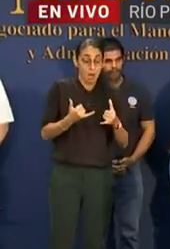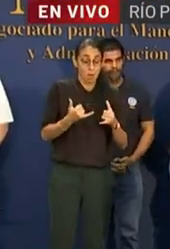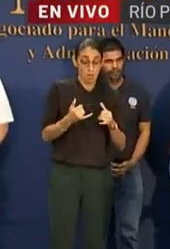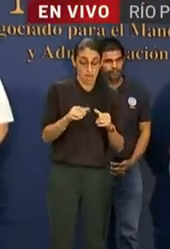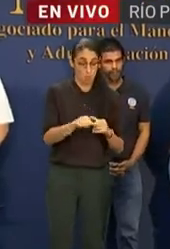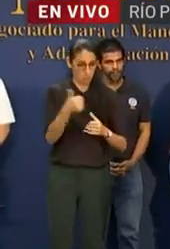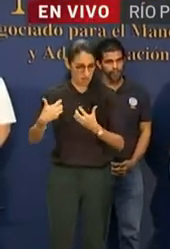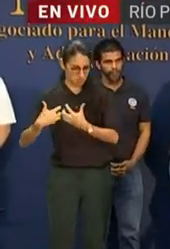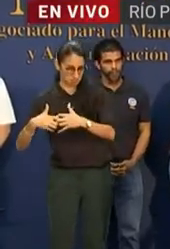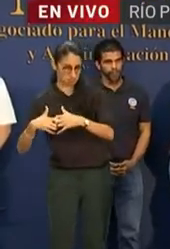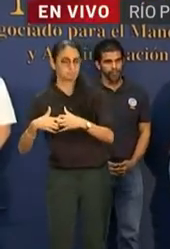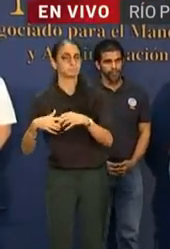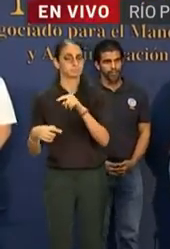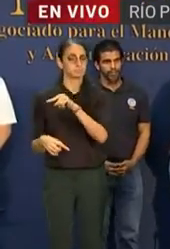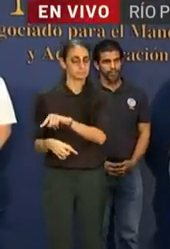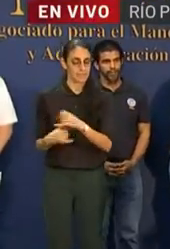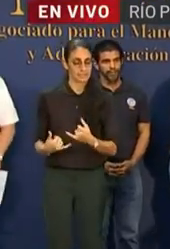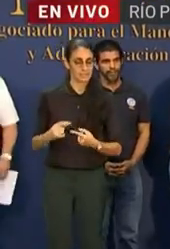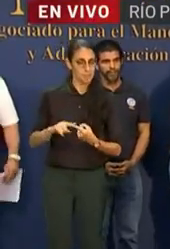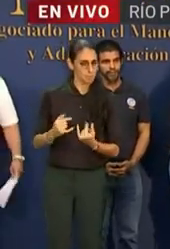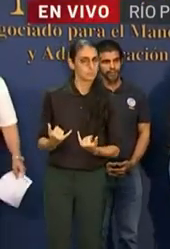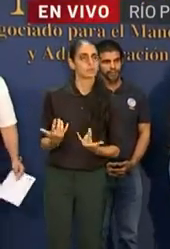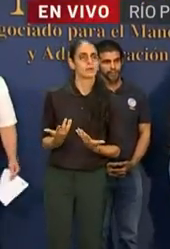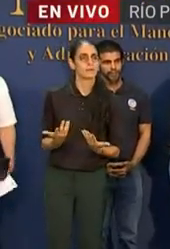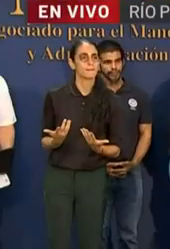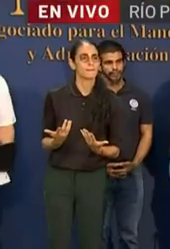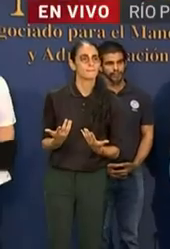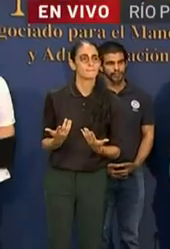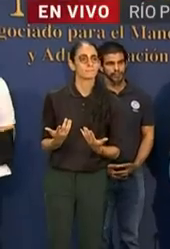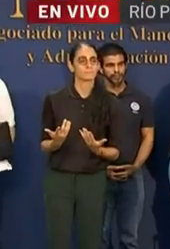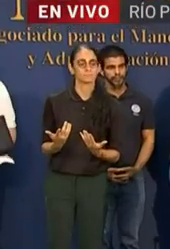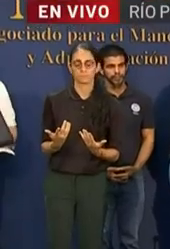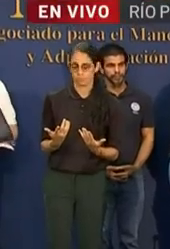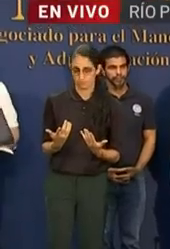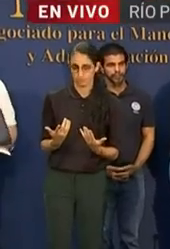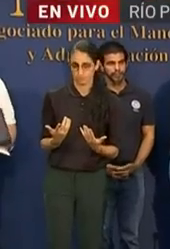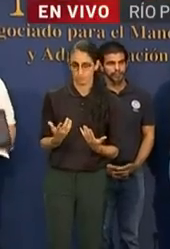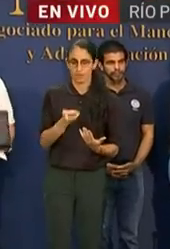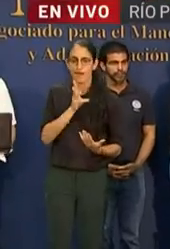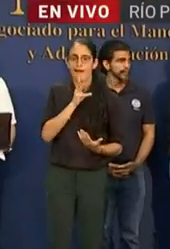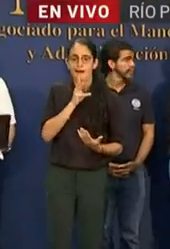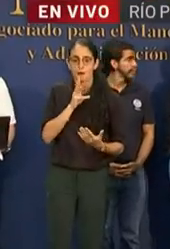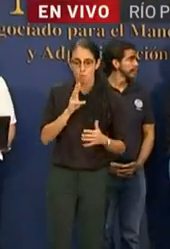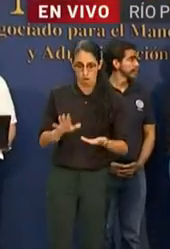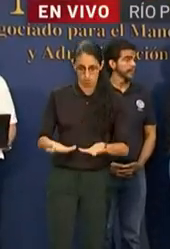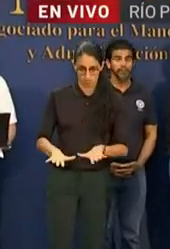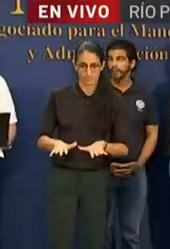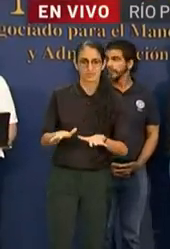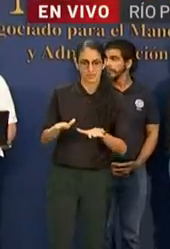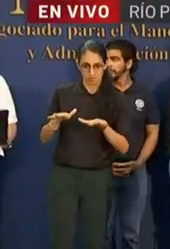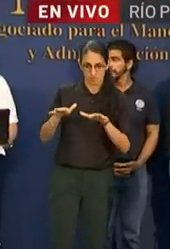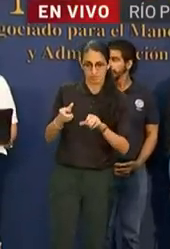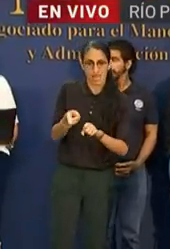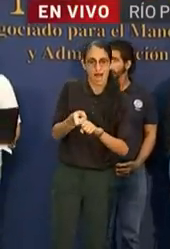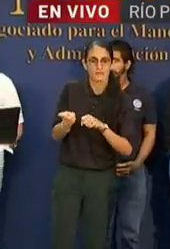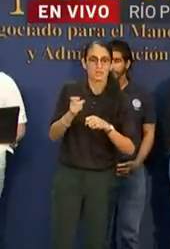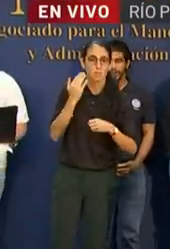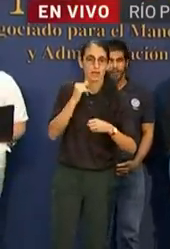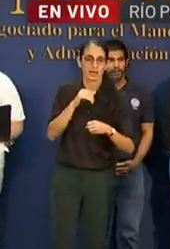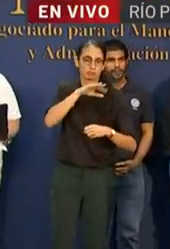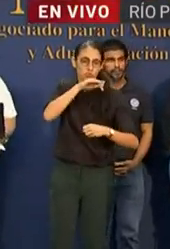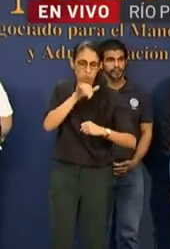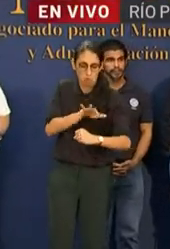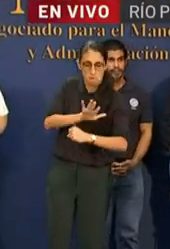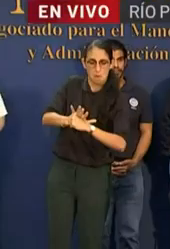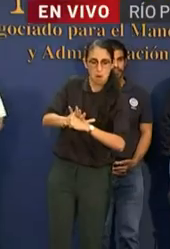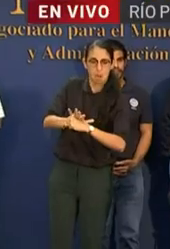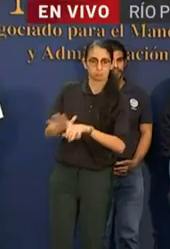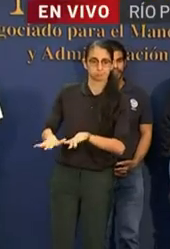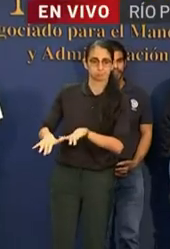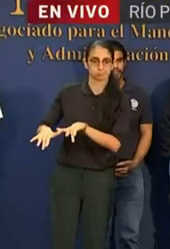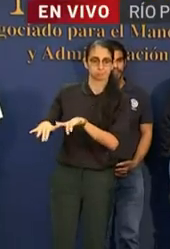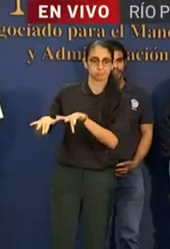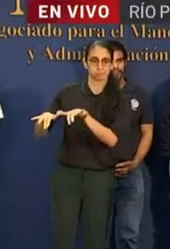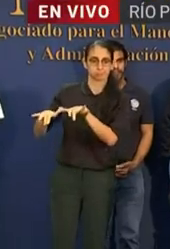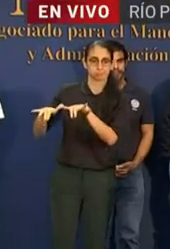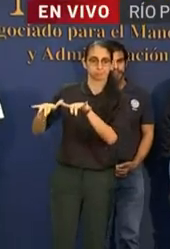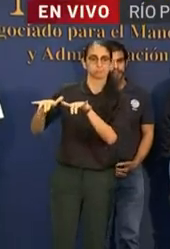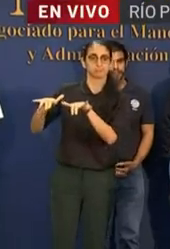NO TODOS TIENEN GENERADORES